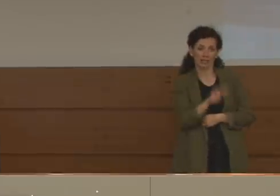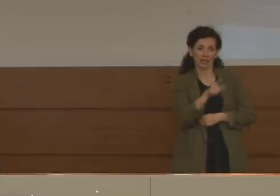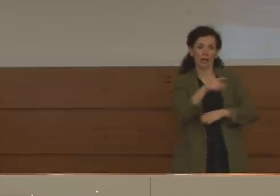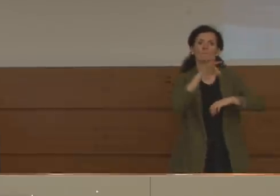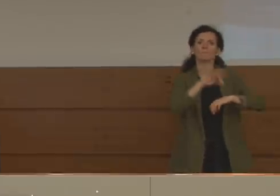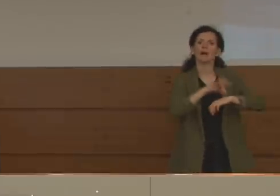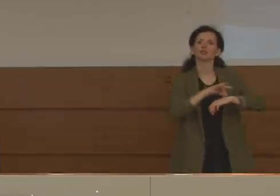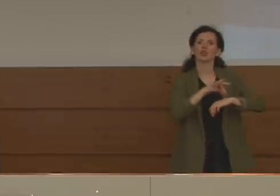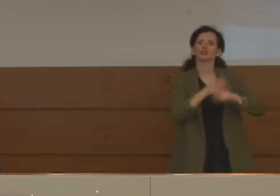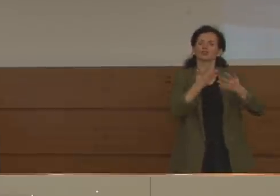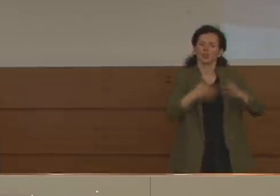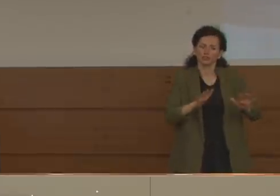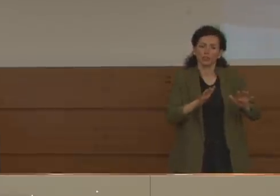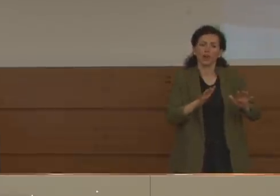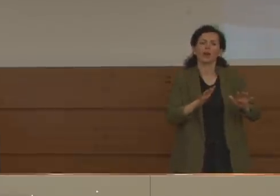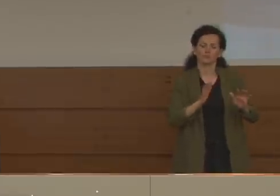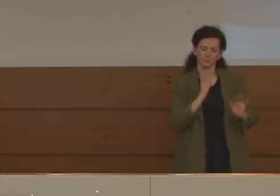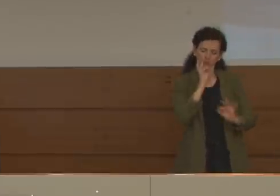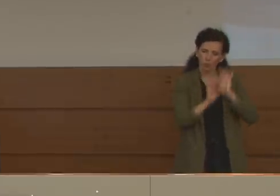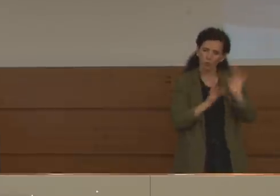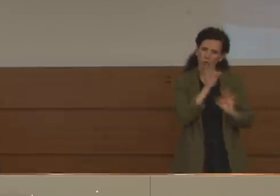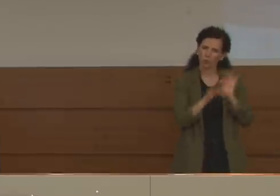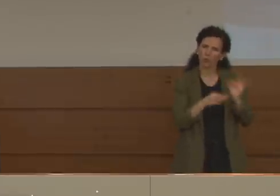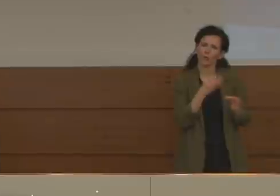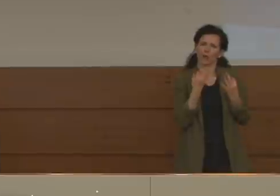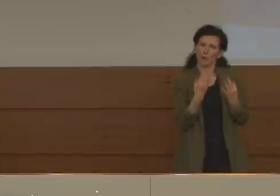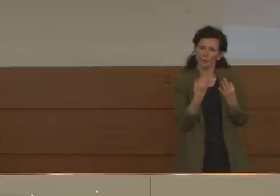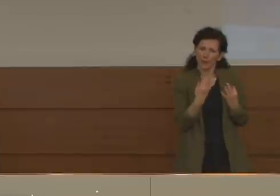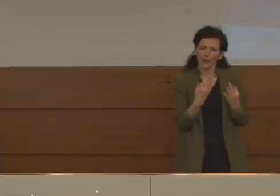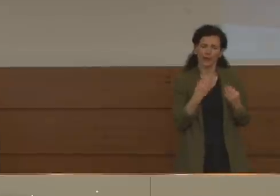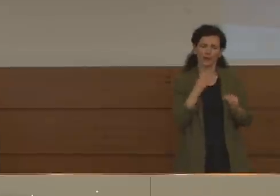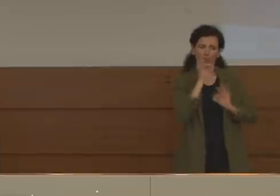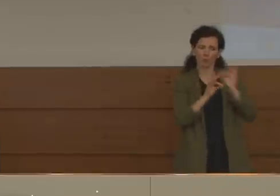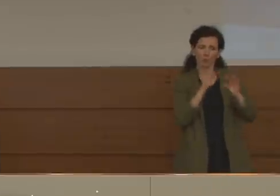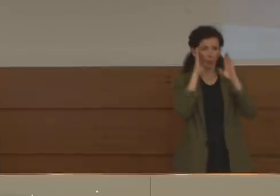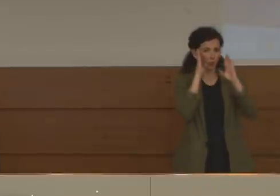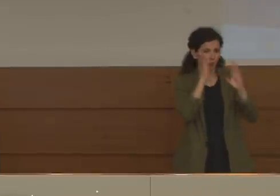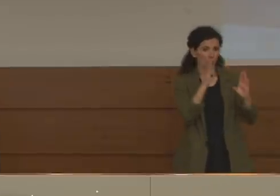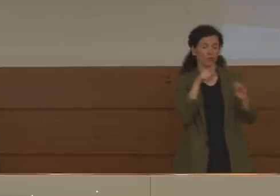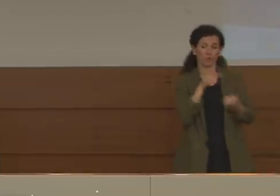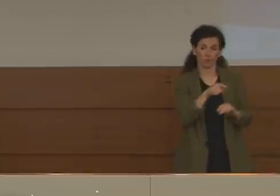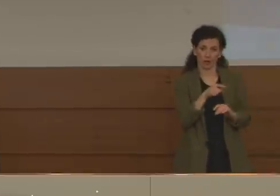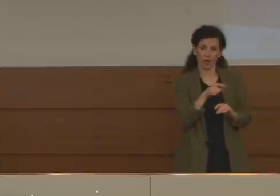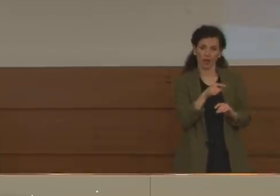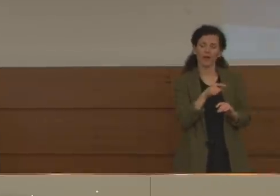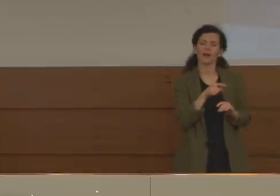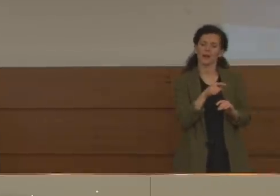che la tratti bene, è bene che la curi con attenzione, perché diminuisce il